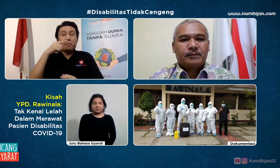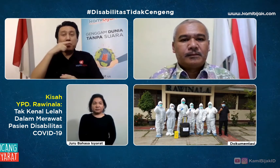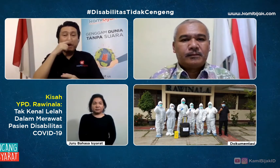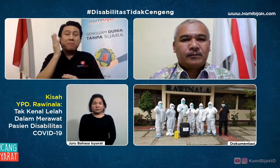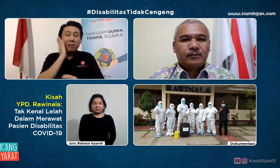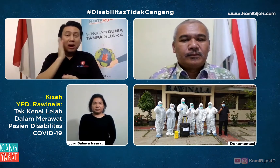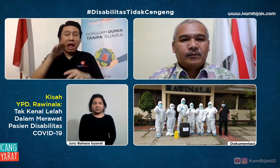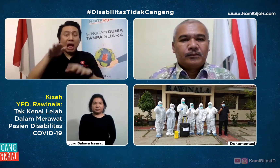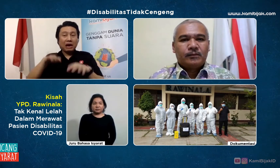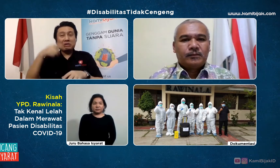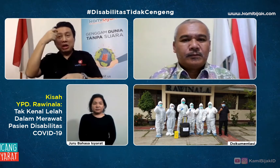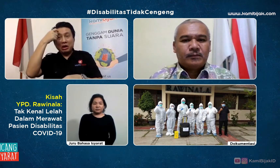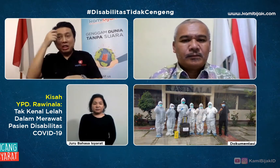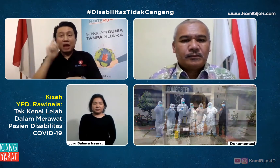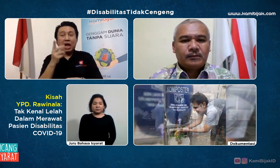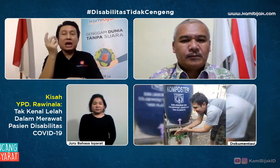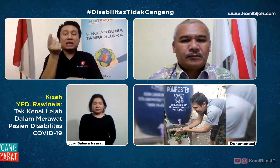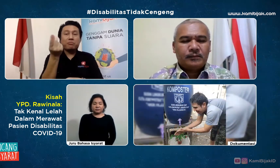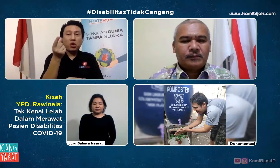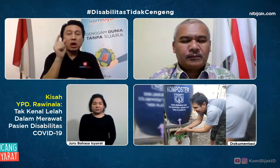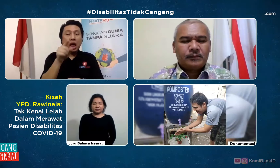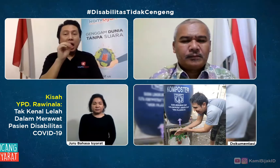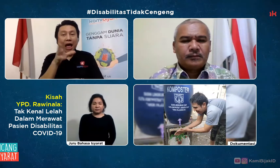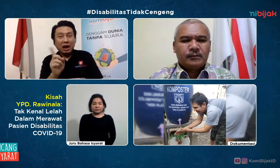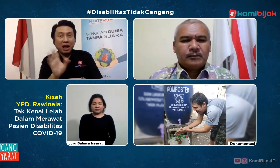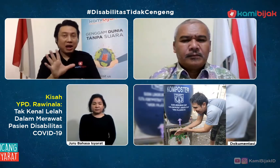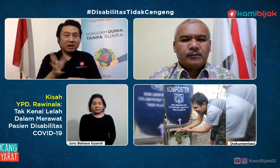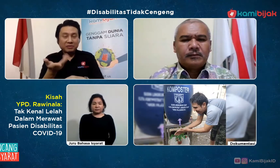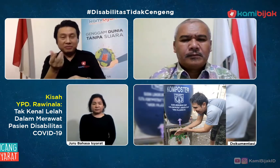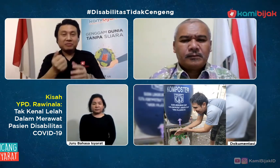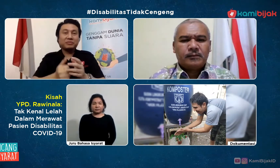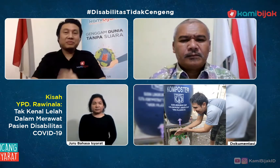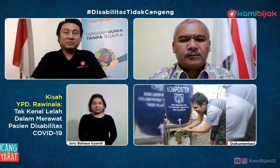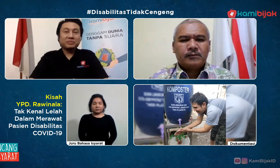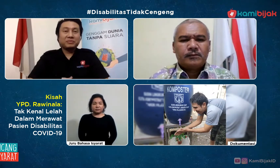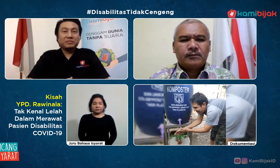Oia, bagaimana dengan tanggapan dari pihak orangtua anak lainnya?